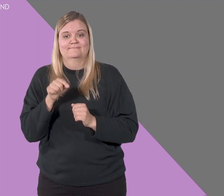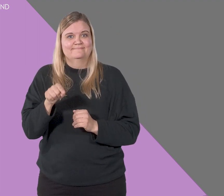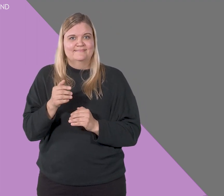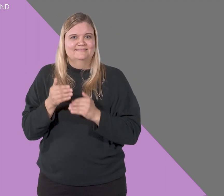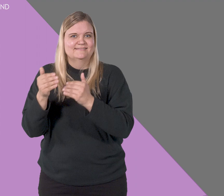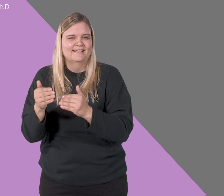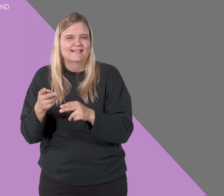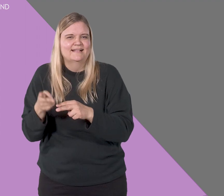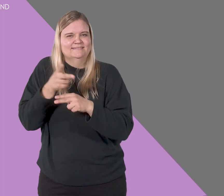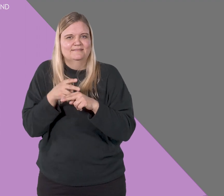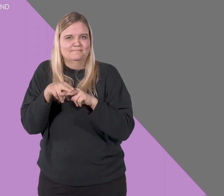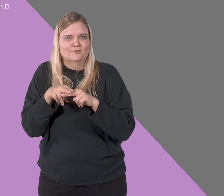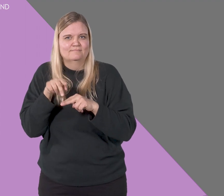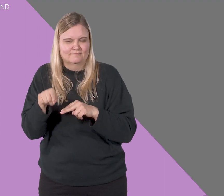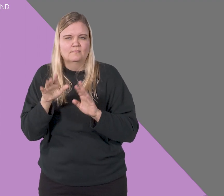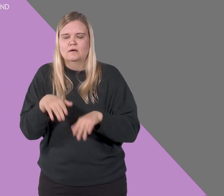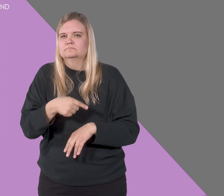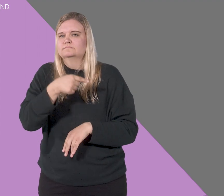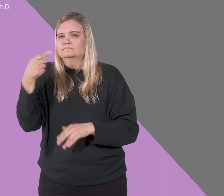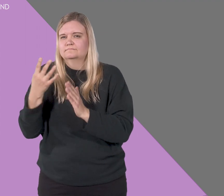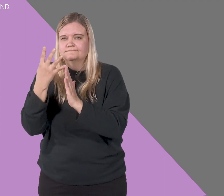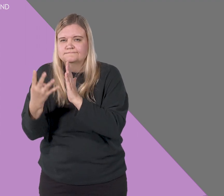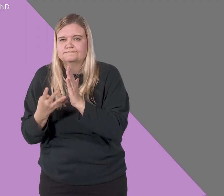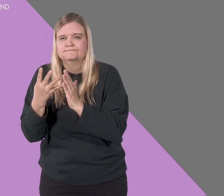I den extra generalförsamlingen som varade i mer än fyra timmar -